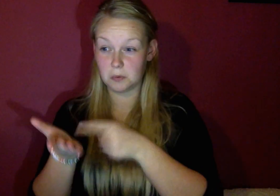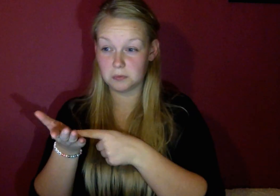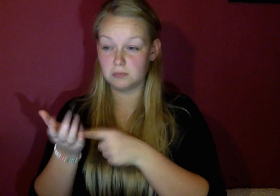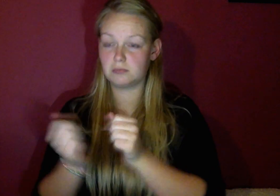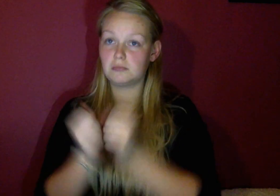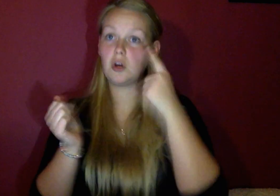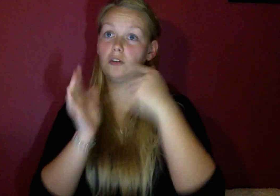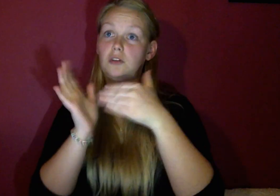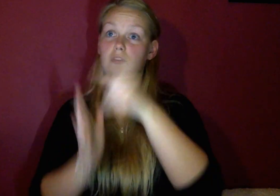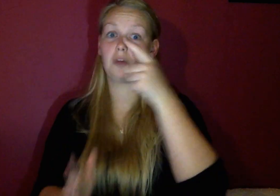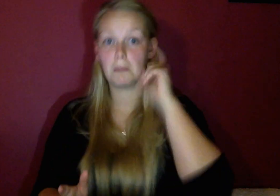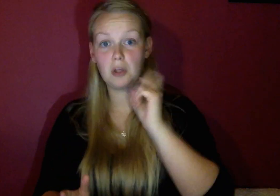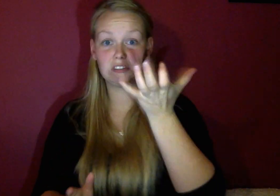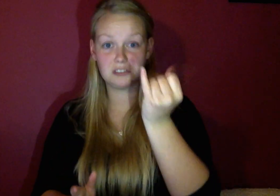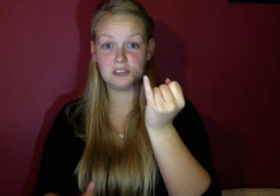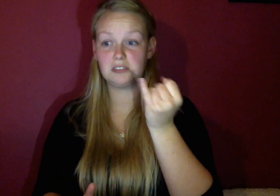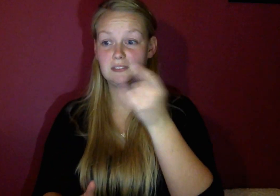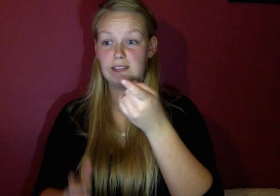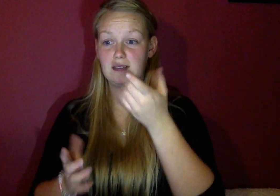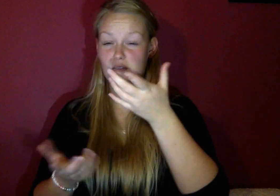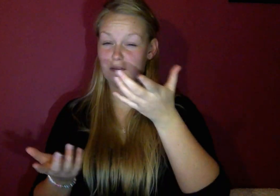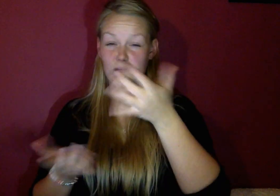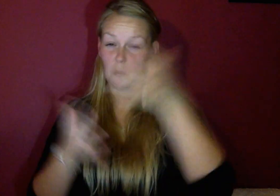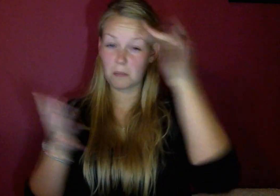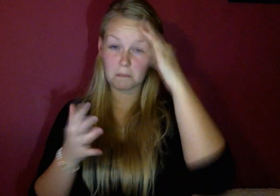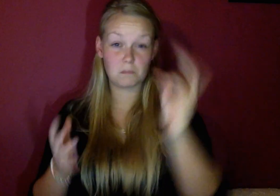men de hörselskadade som använder sig av hörapparat/CI, de kan få stora problem,